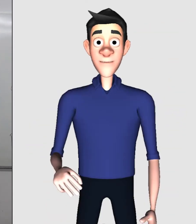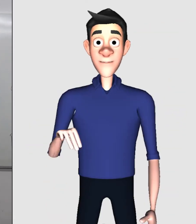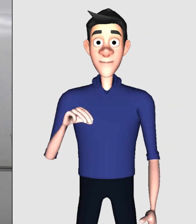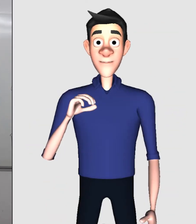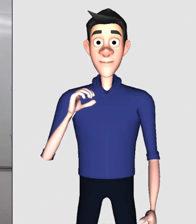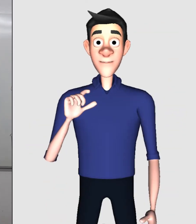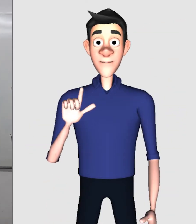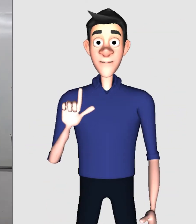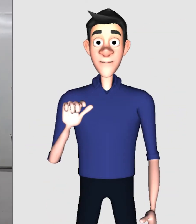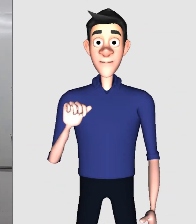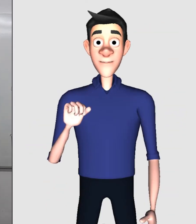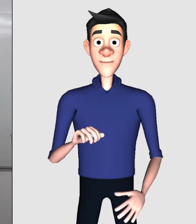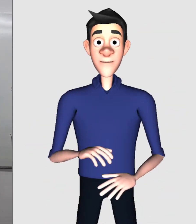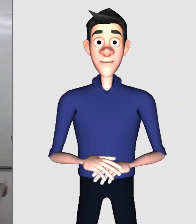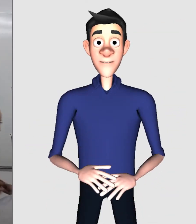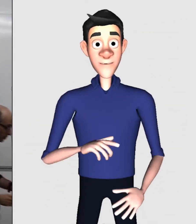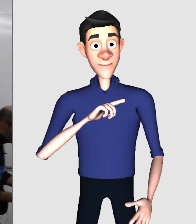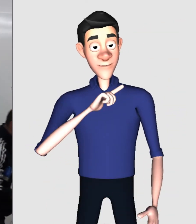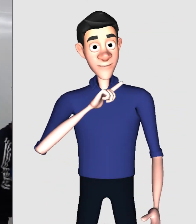Temos x1 e x2